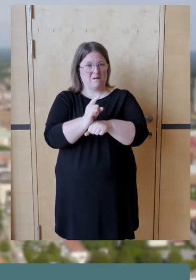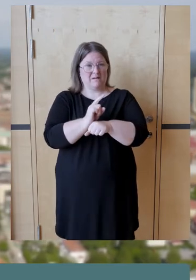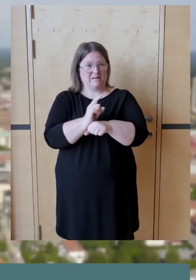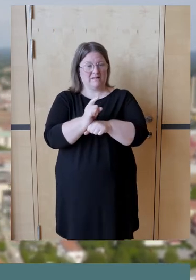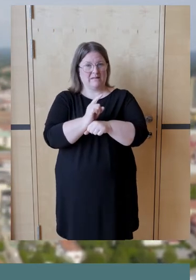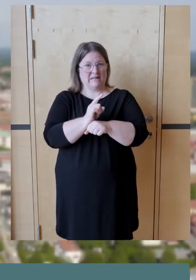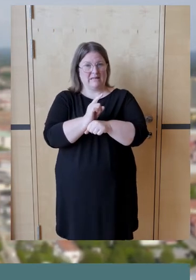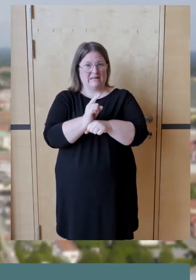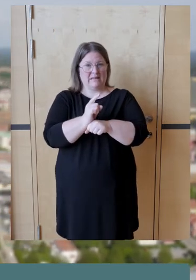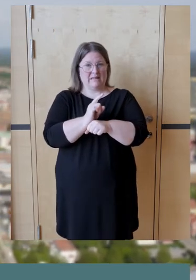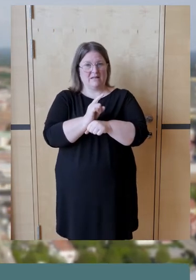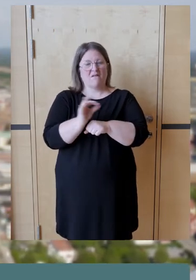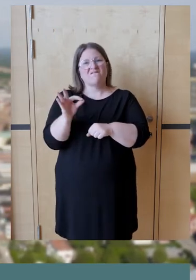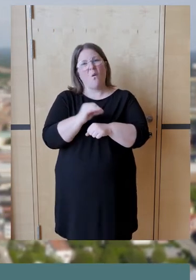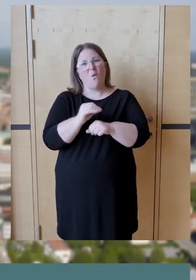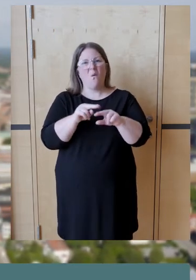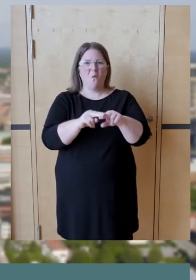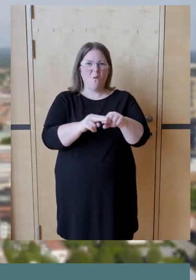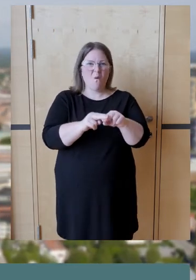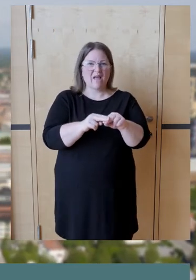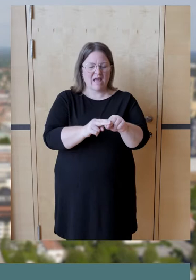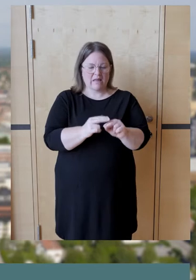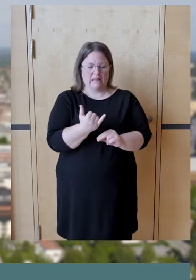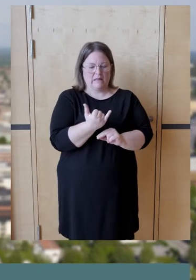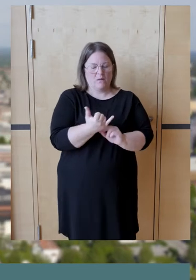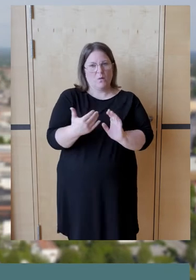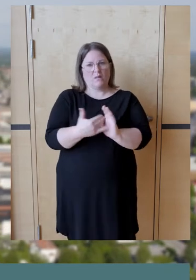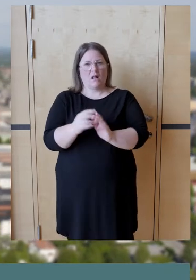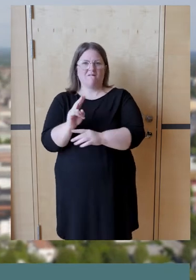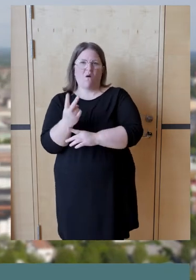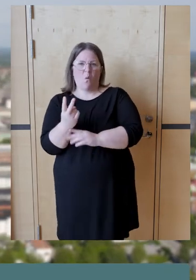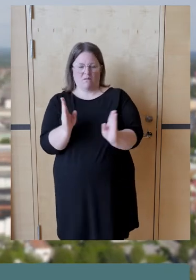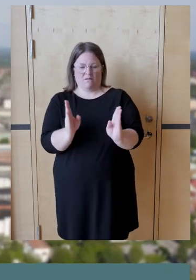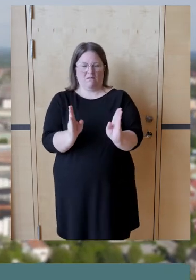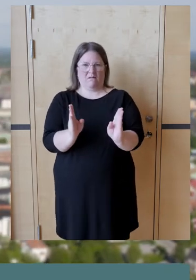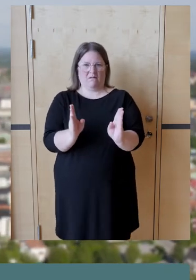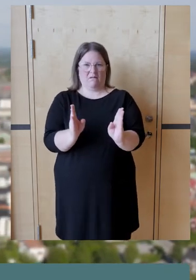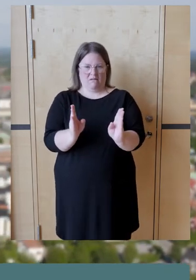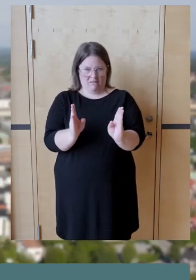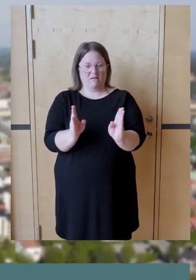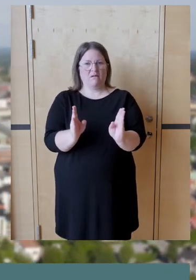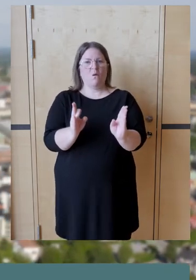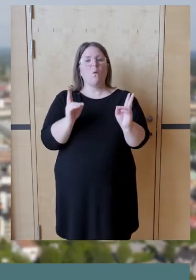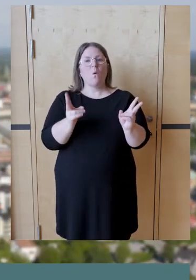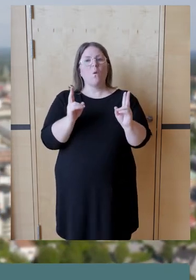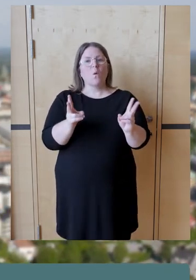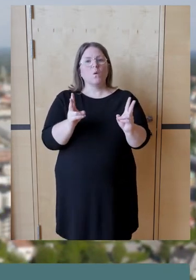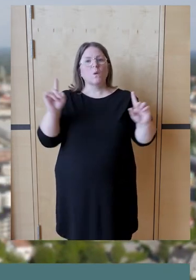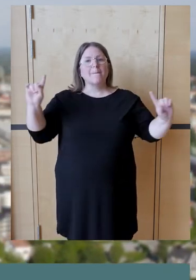Ställa klockan 11 mellan klockan 10 och klockan 14 så finns det också förslag om att minska press Trängsel genom att